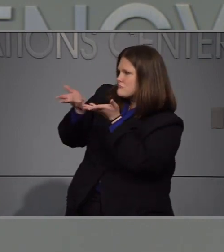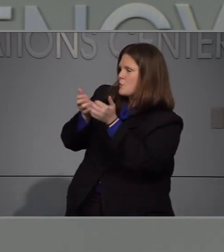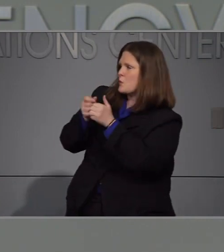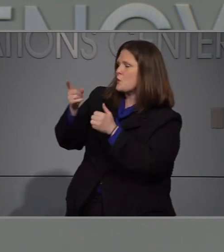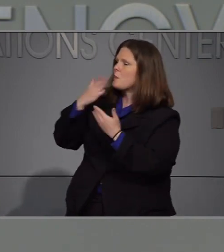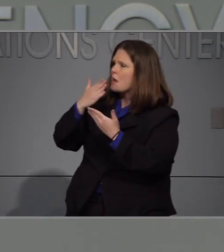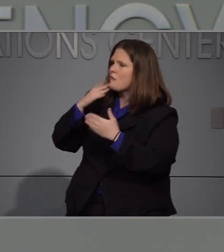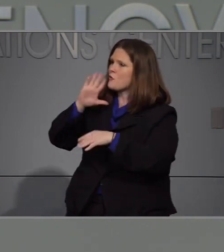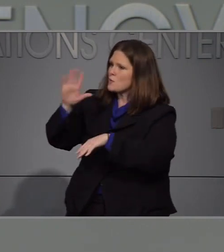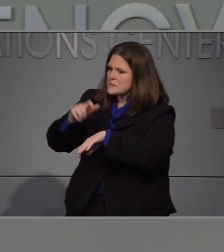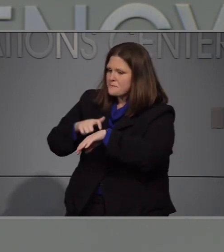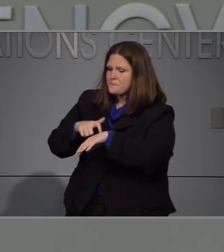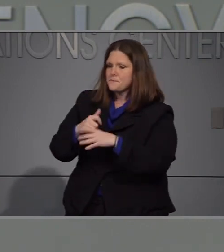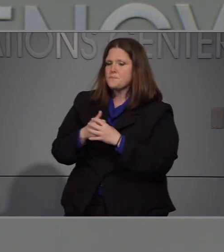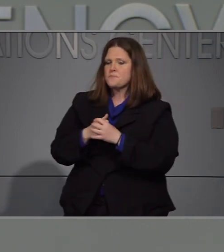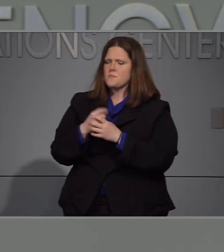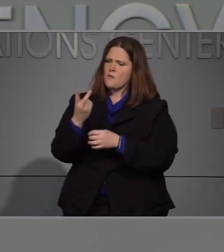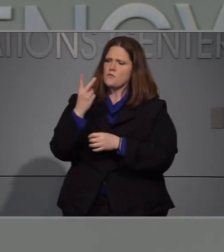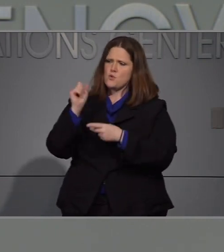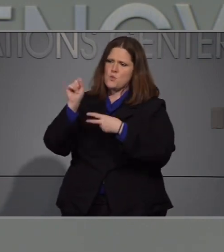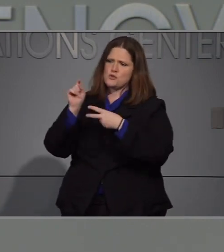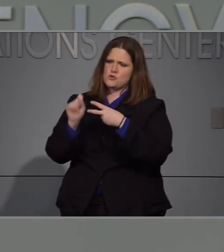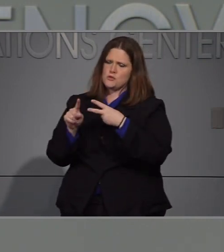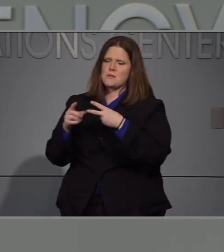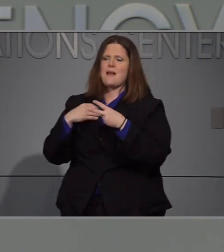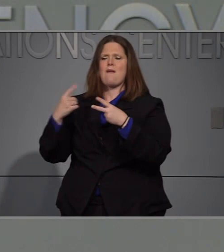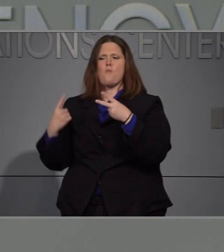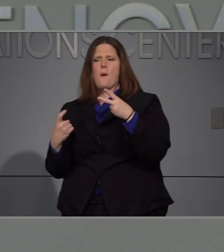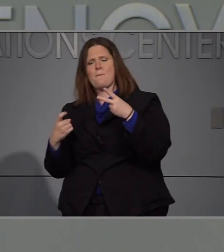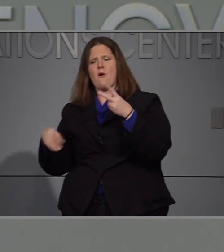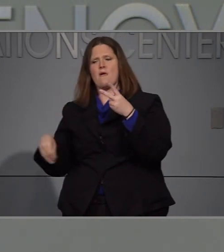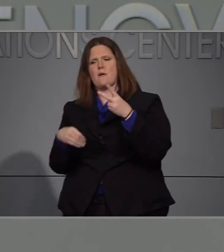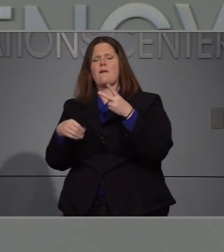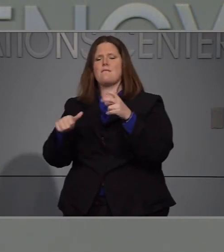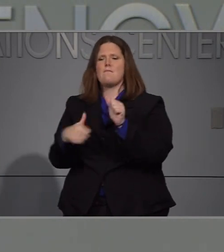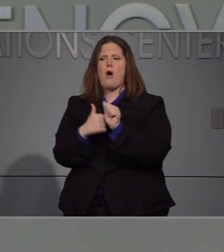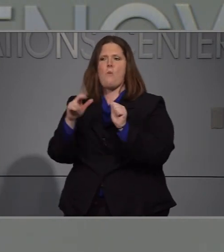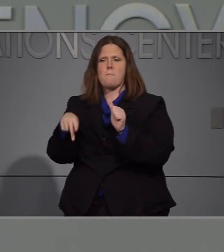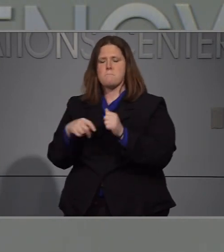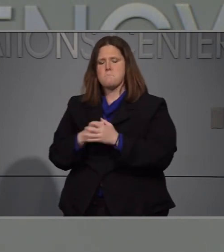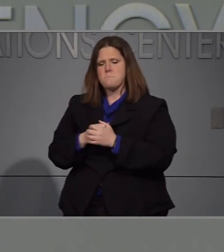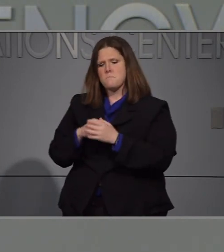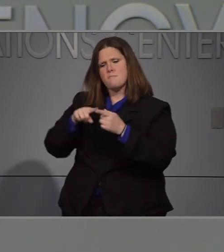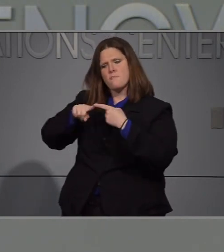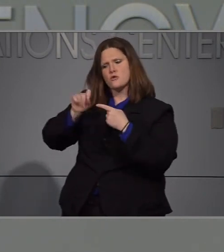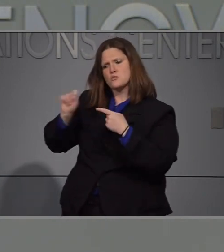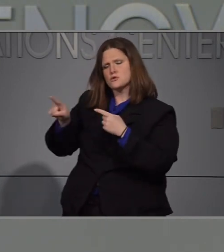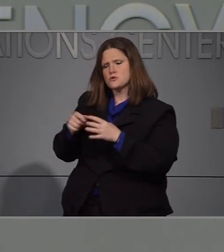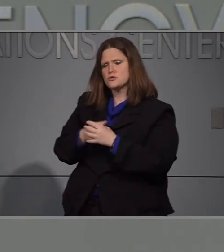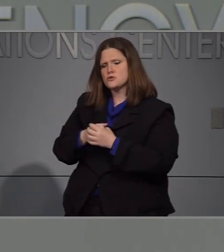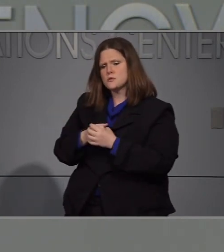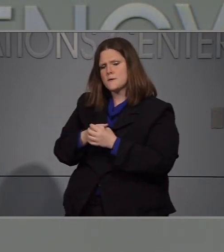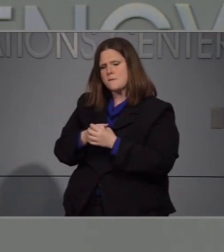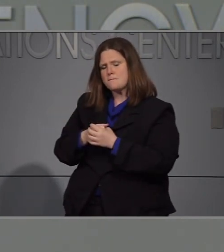Agradecemos mucho siempre tenerla con nosotros tengo dos preguntas y lo a una seguimiento, la primera.